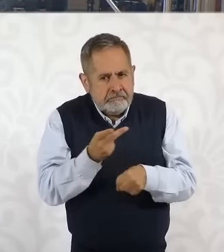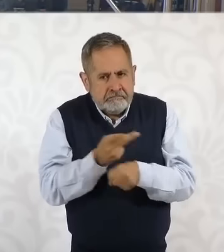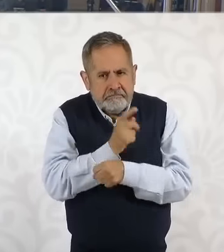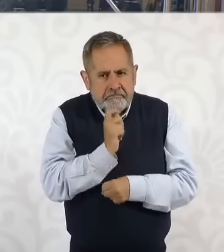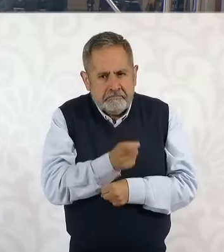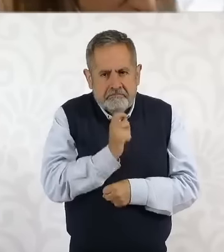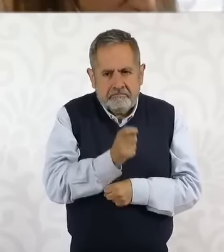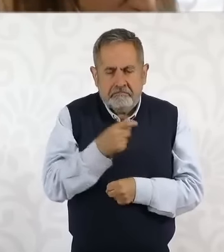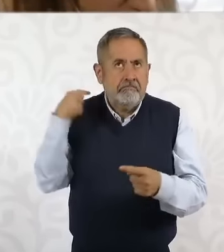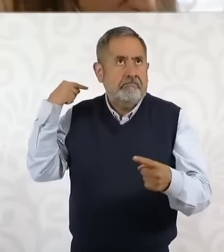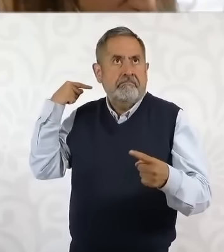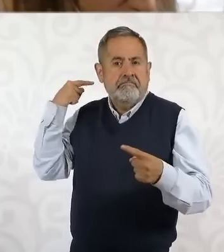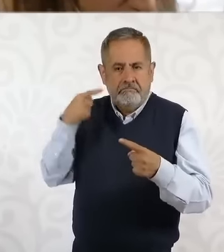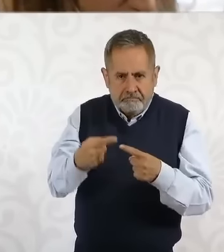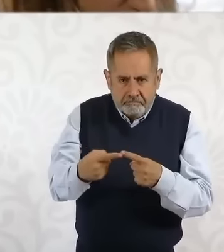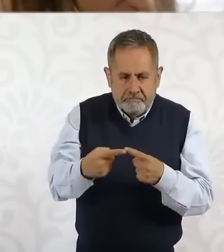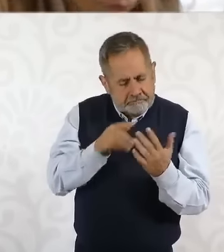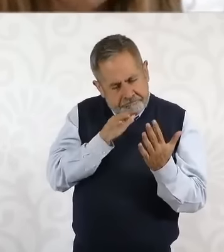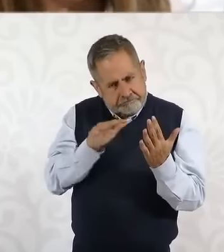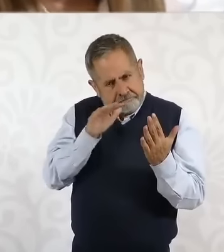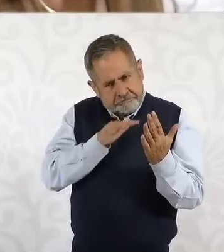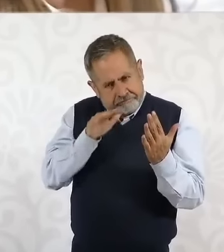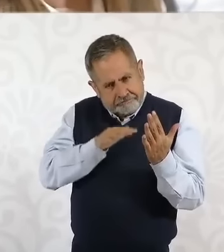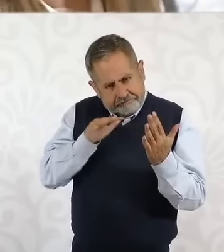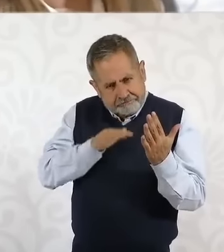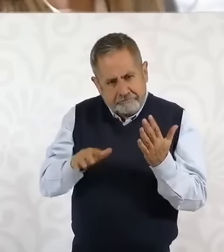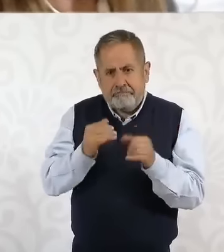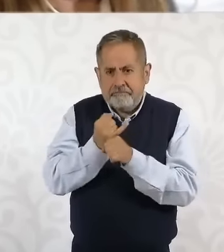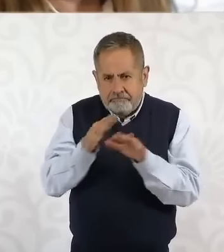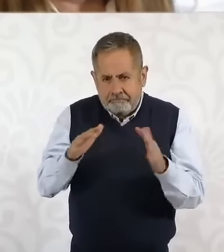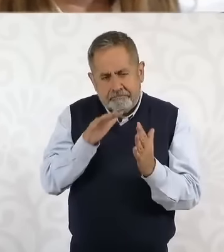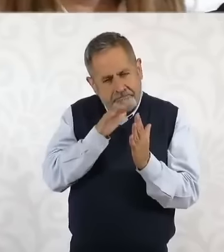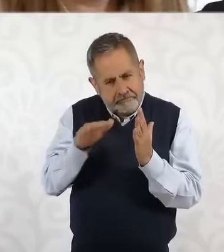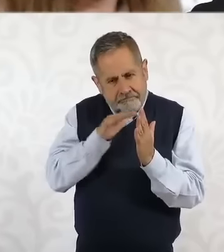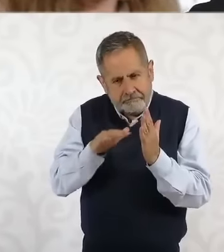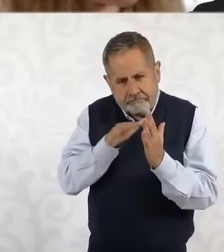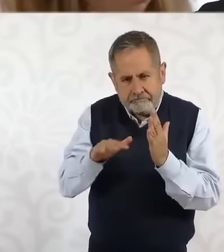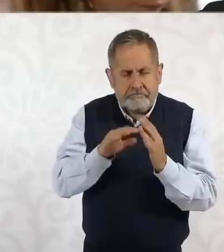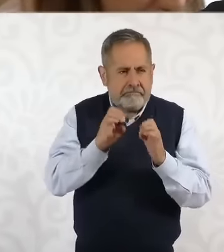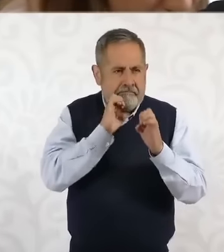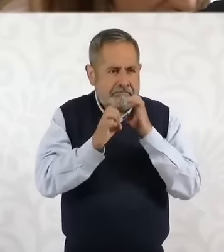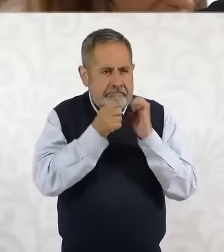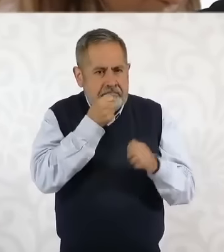hasta ahorita y que hemos leído todos los informes y que entrevistamos, por ejemplo, a exfiscal